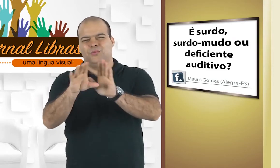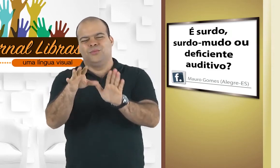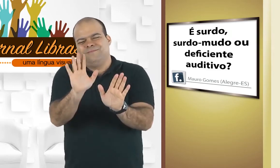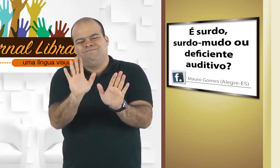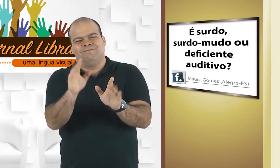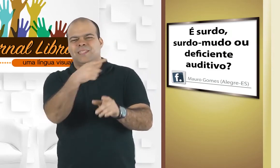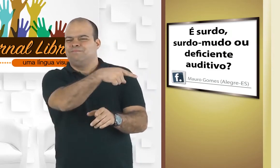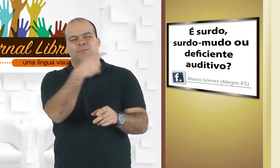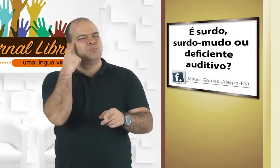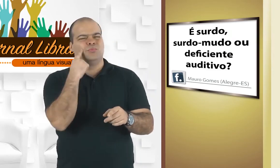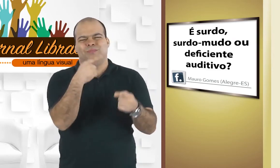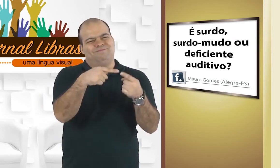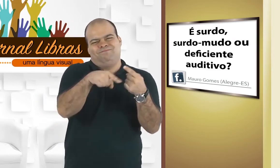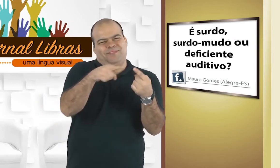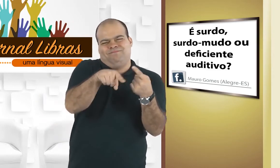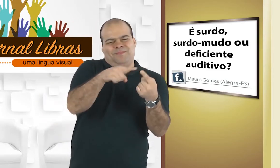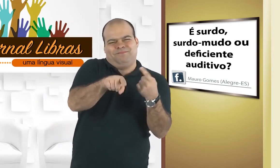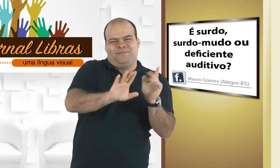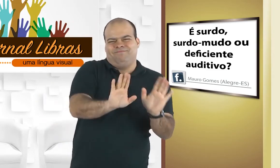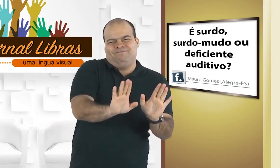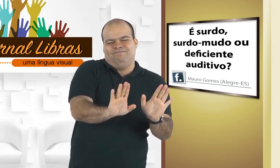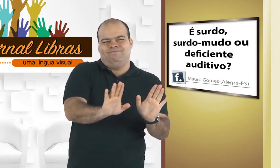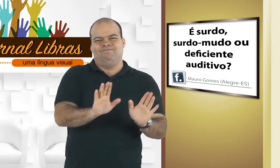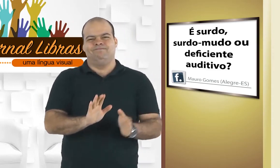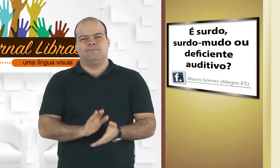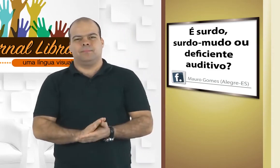Não combina.